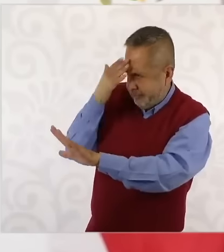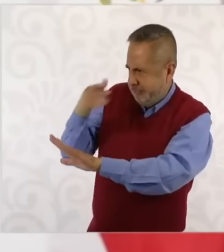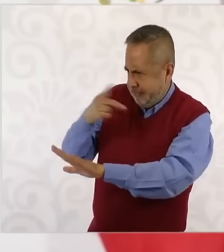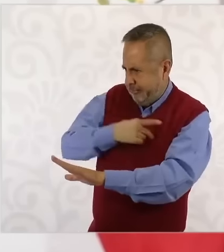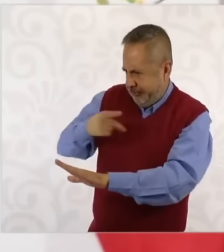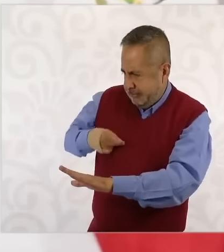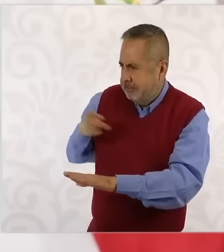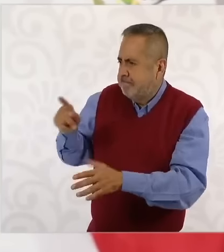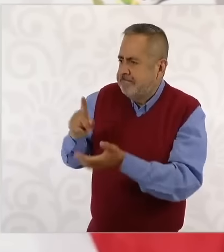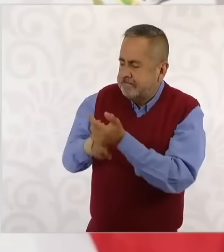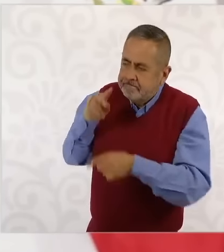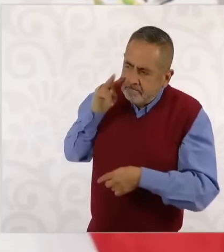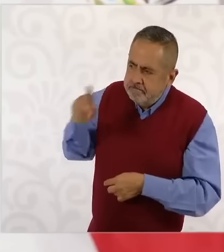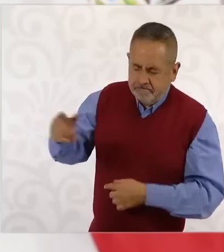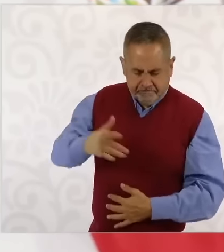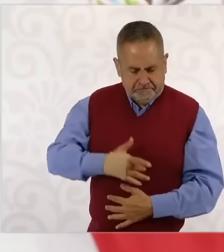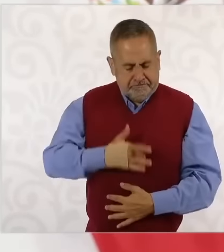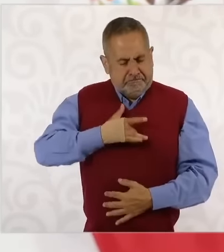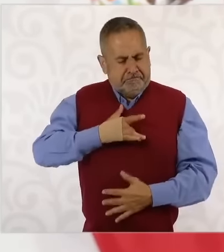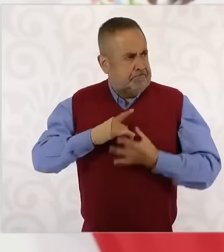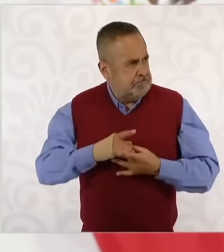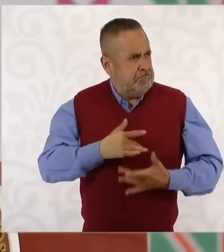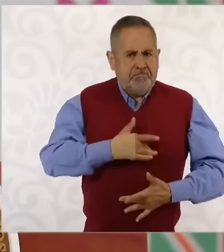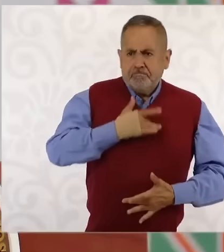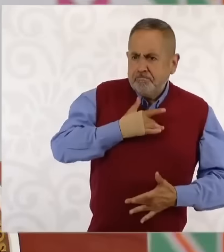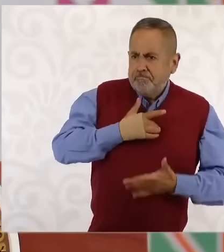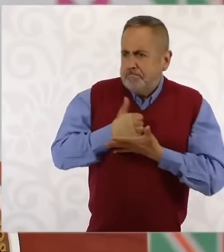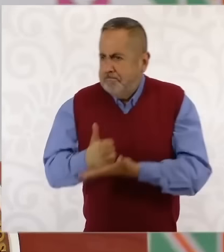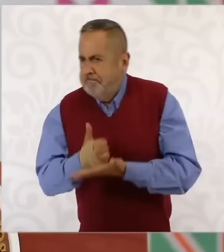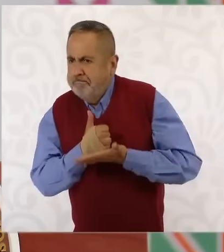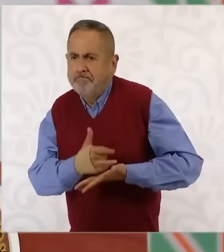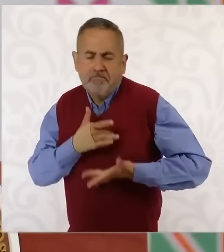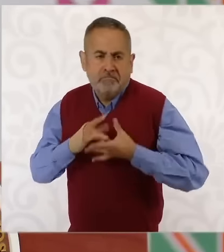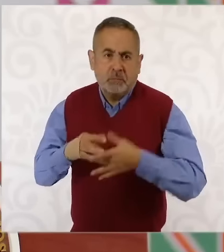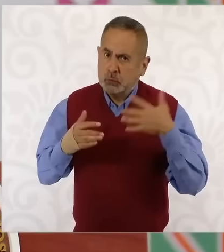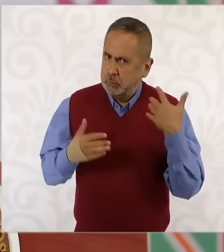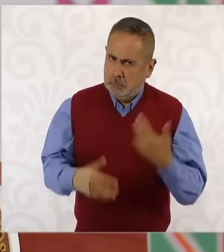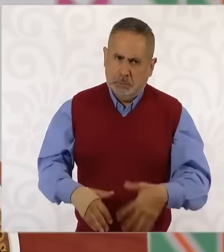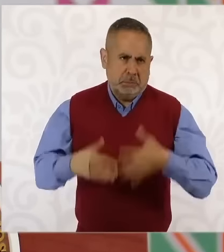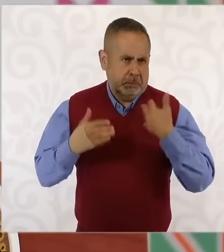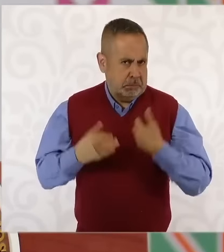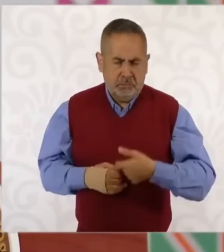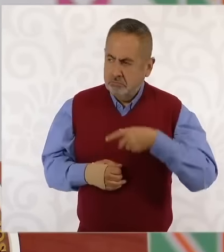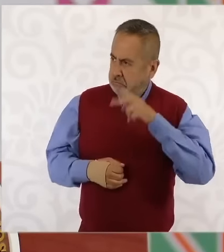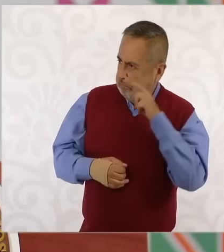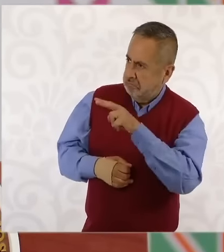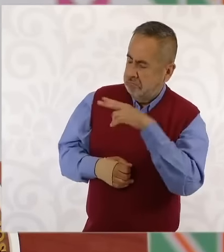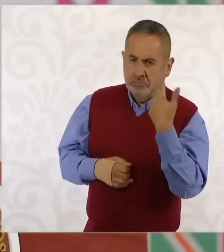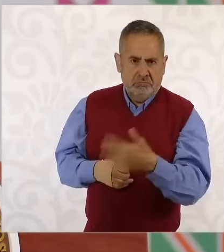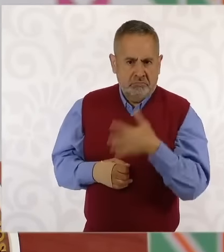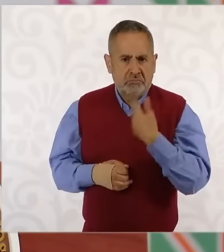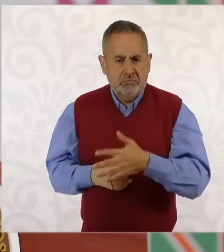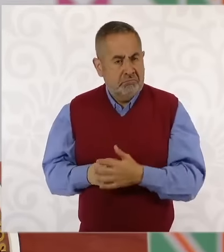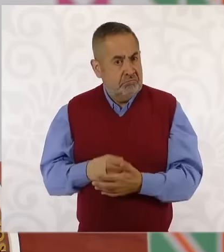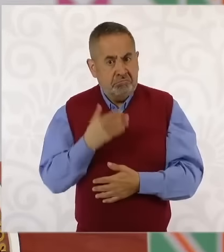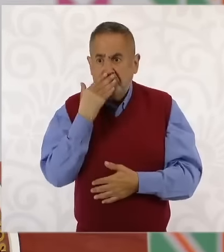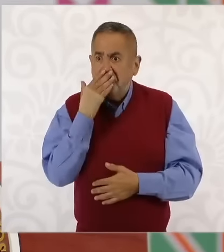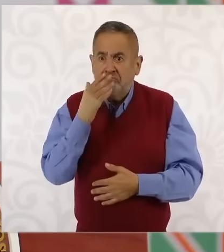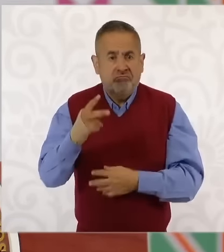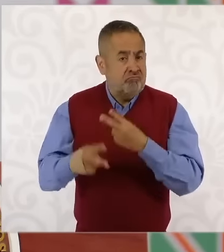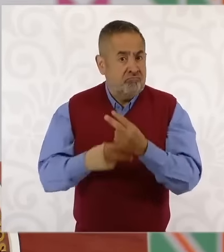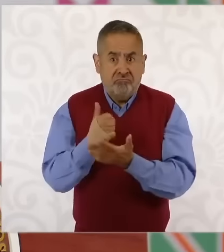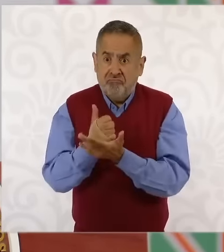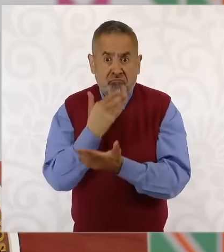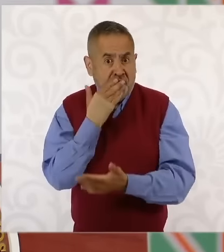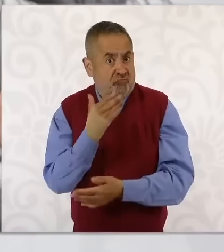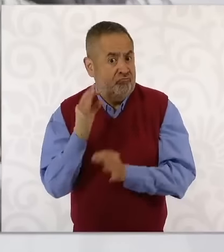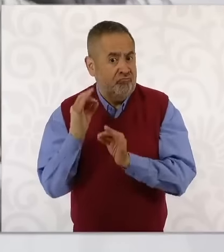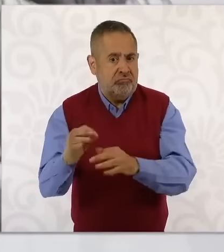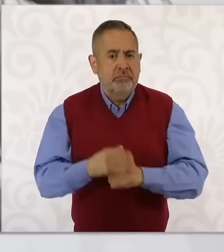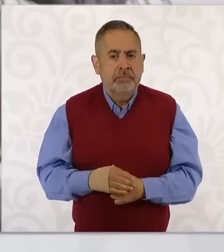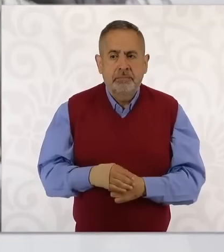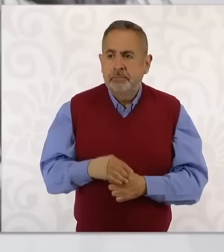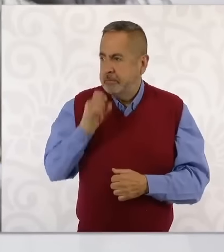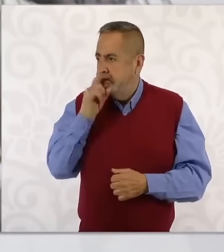es el humanismo con el que lo hace. Es de verdad una entrega e extraordinaria y la marina igual.